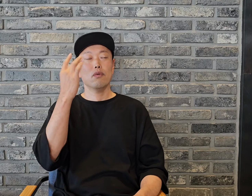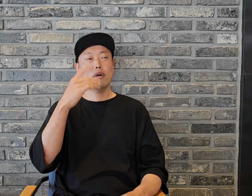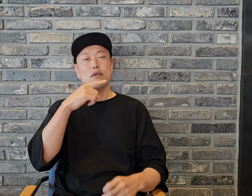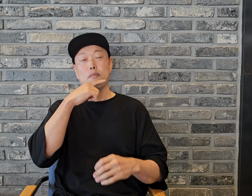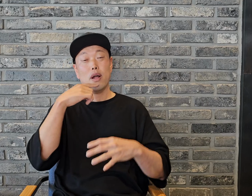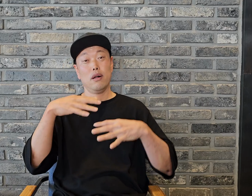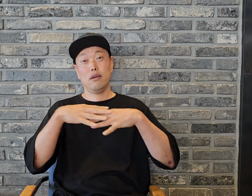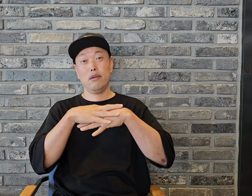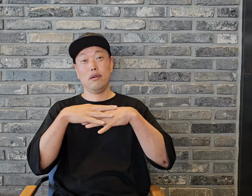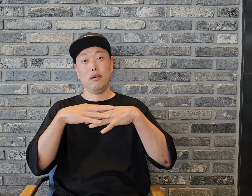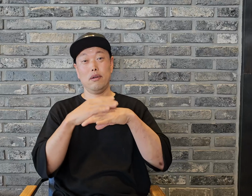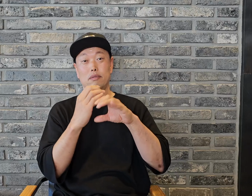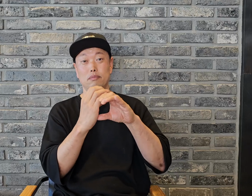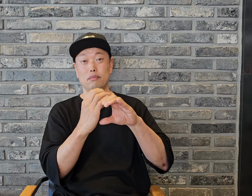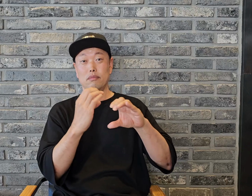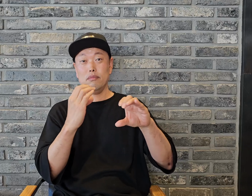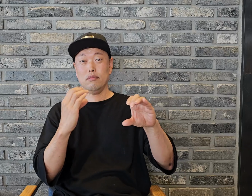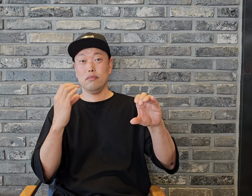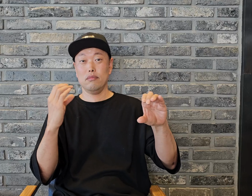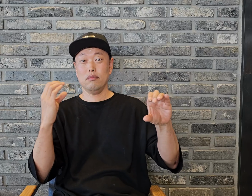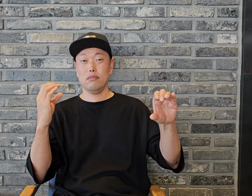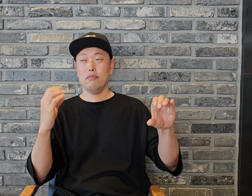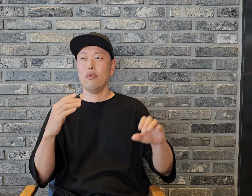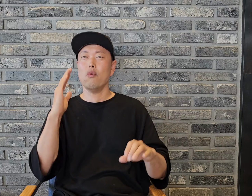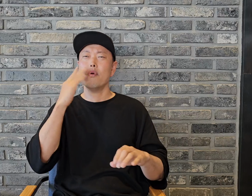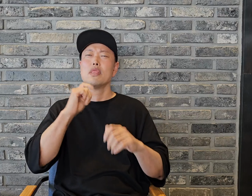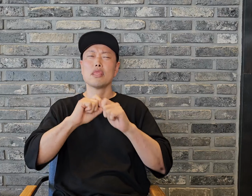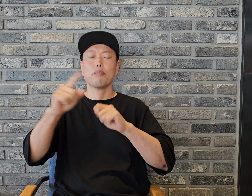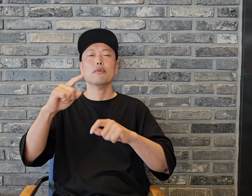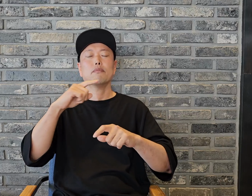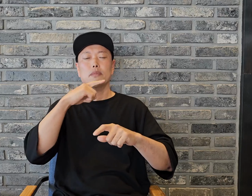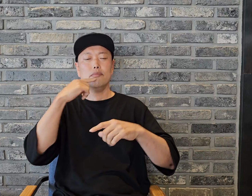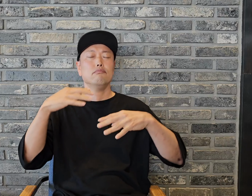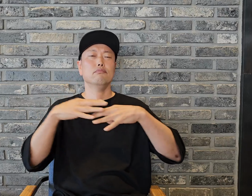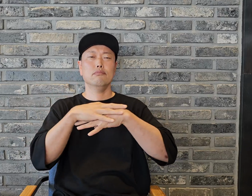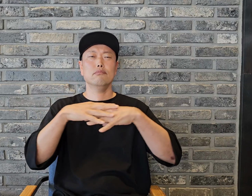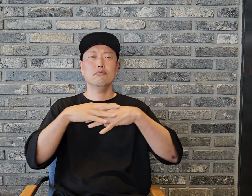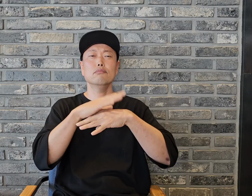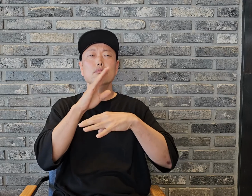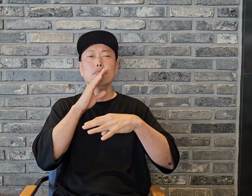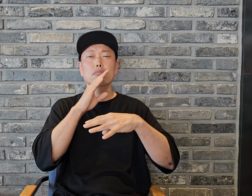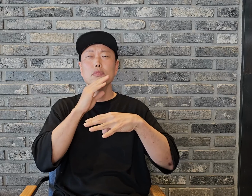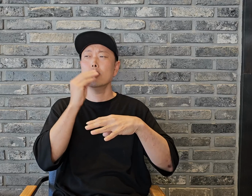血管をそう表現するのが正しいのですが、 聴覚障害者の多くは「血液循環」と表現します。